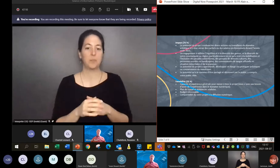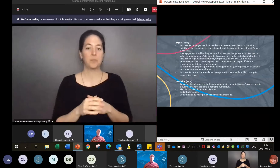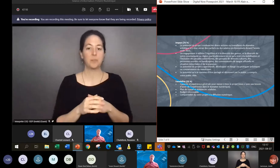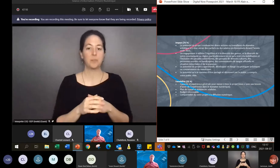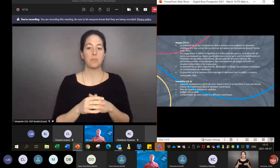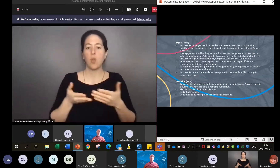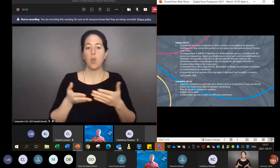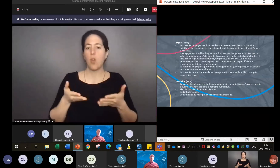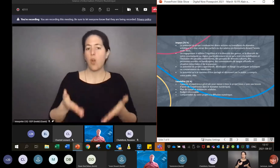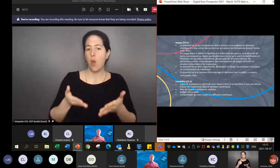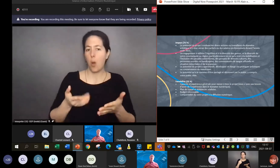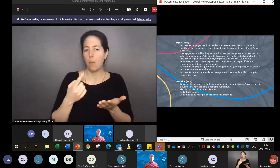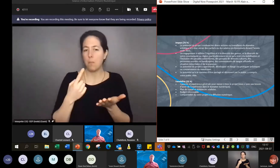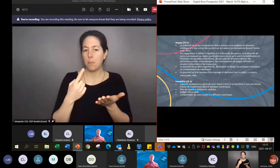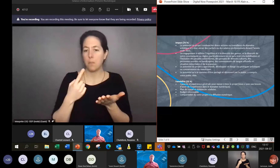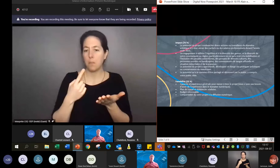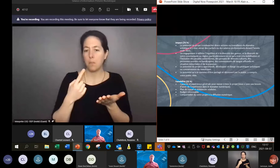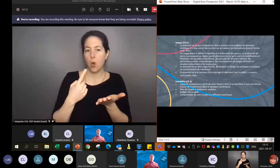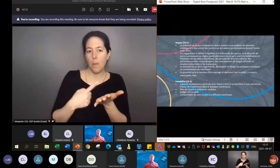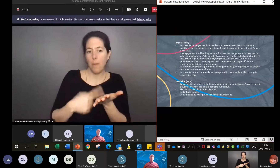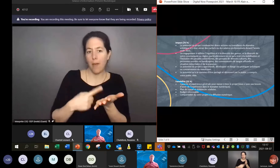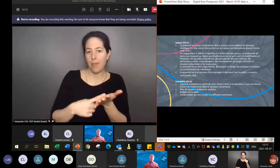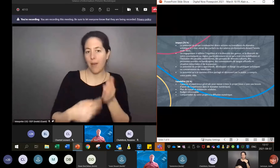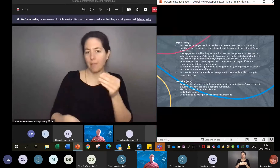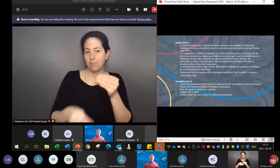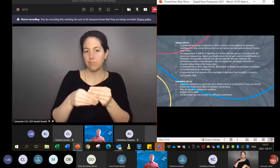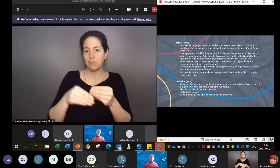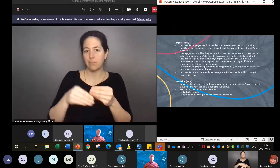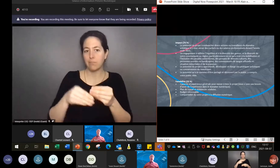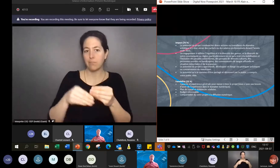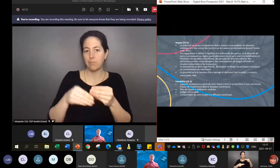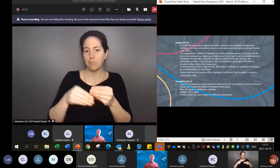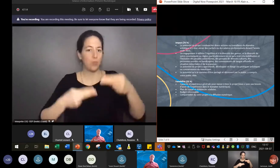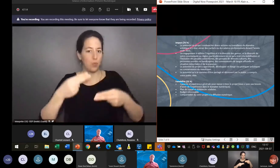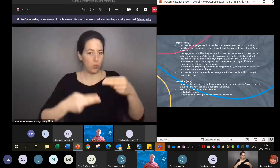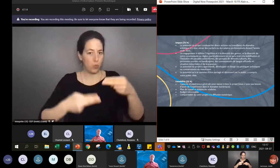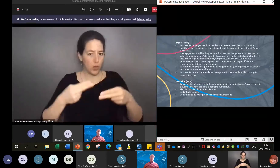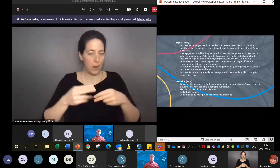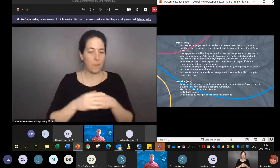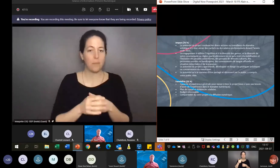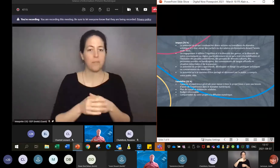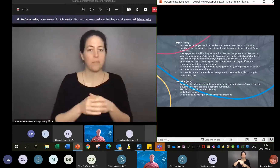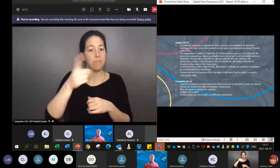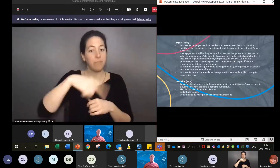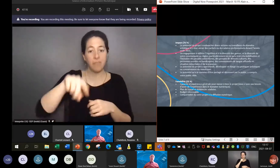commentaire au niveau du budget.